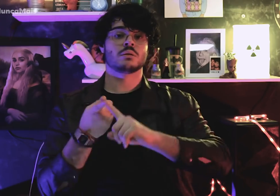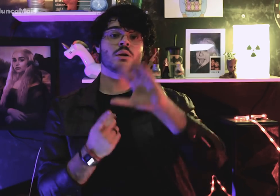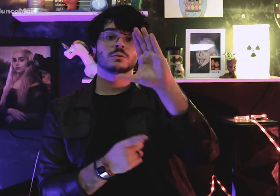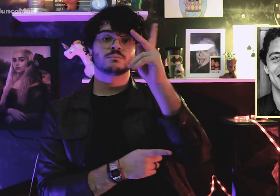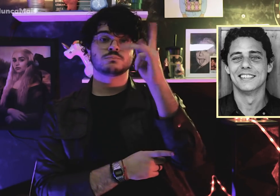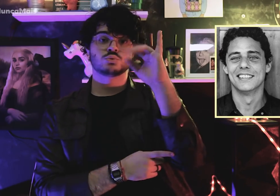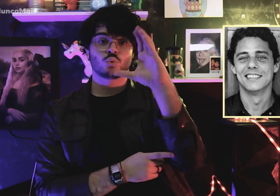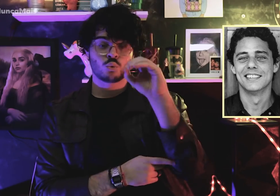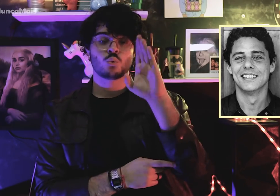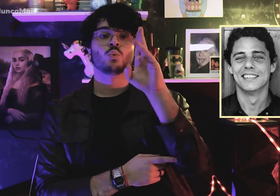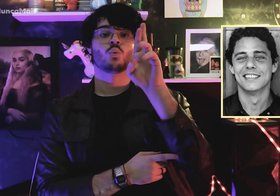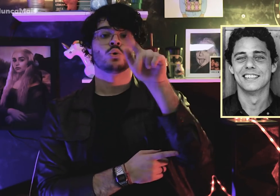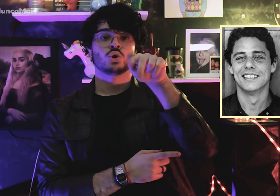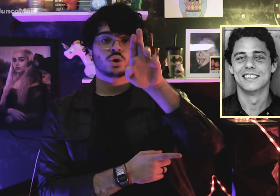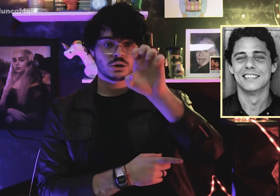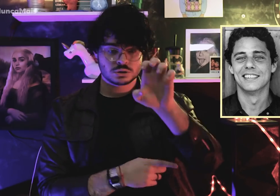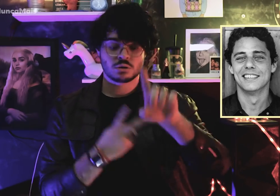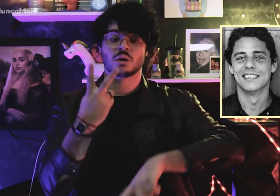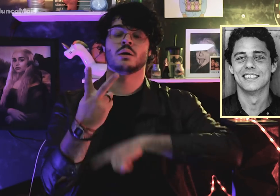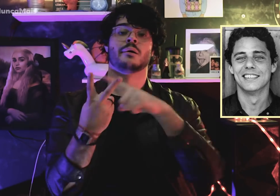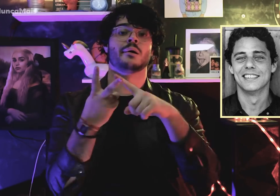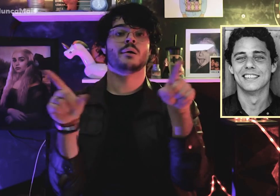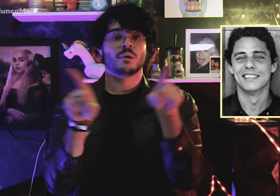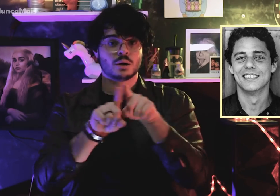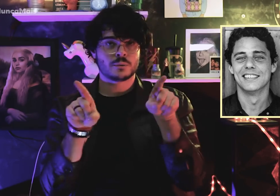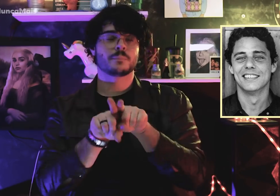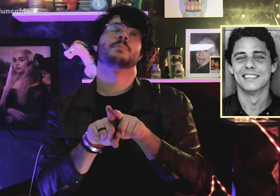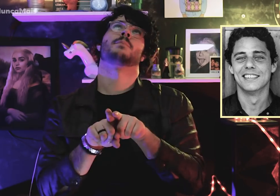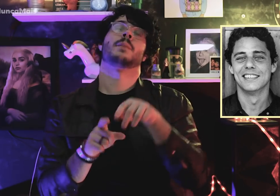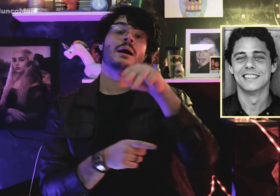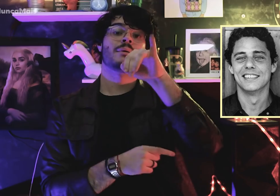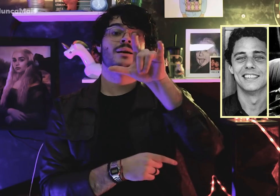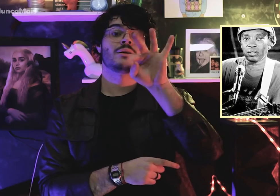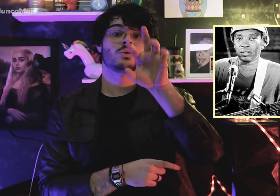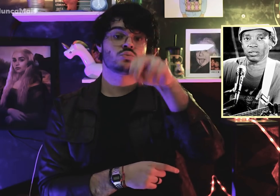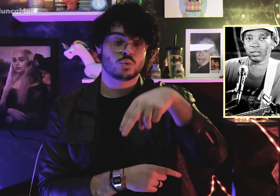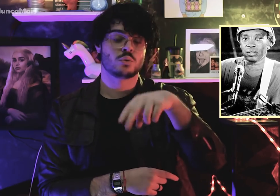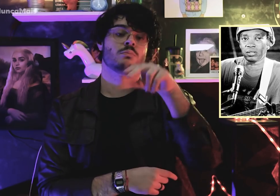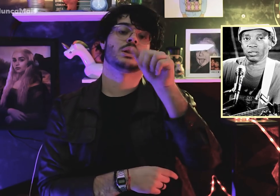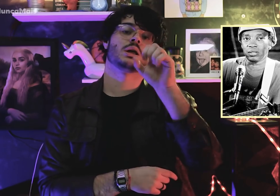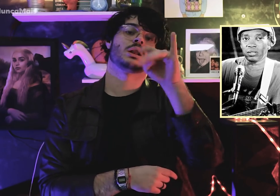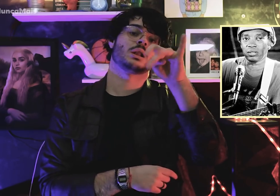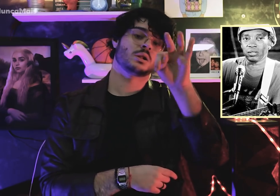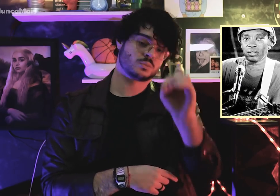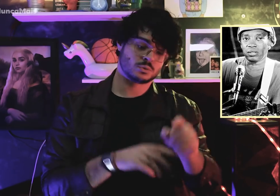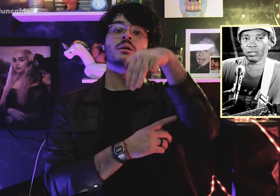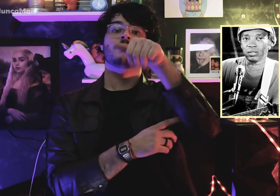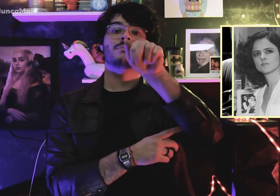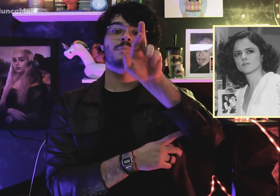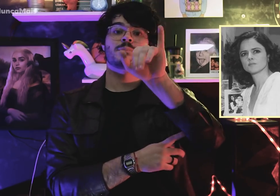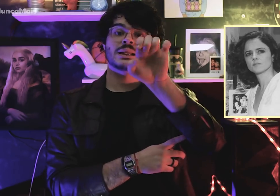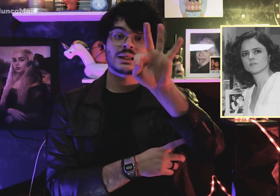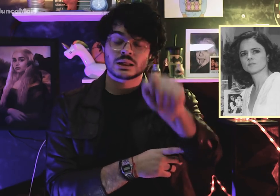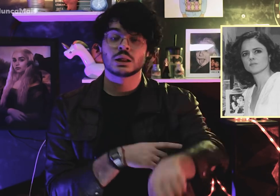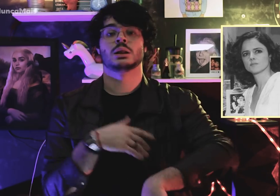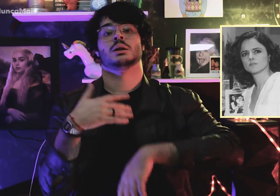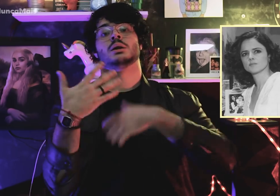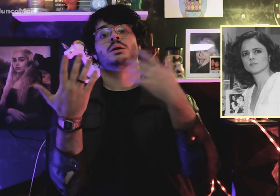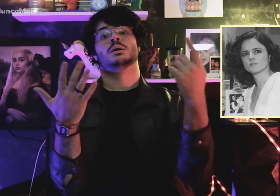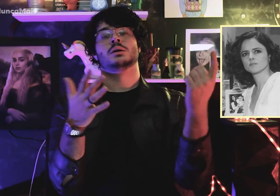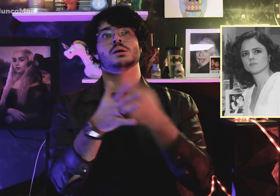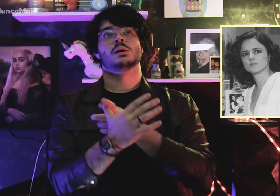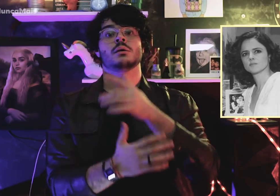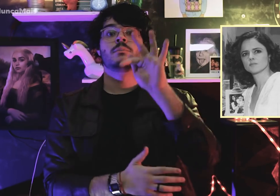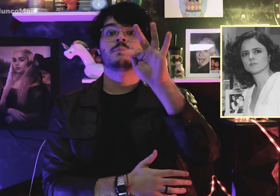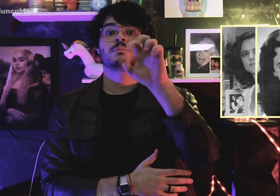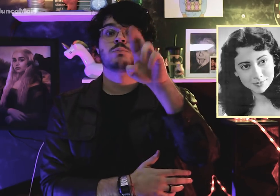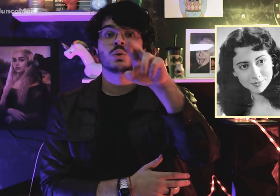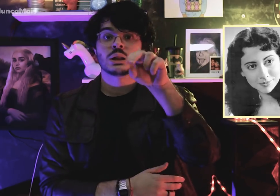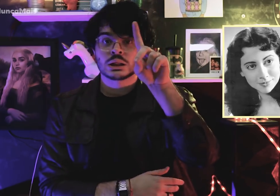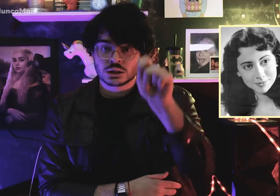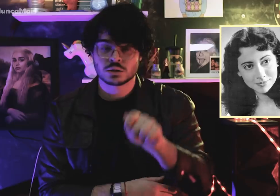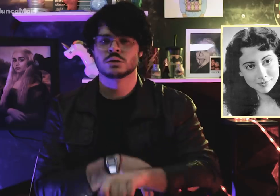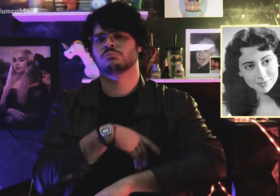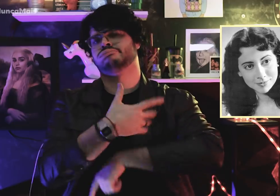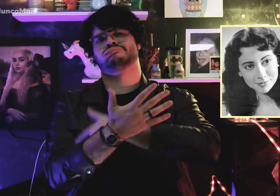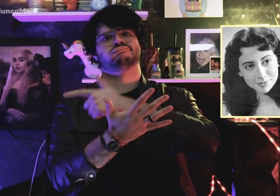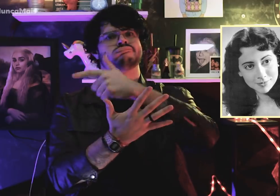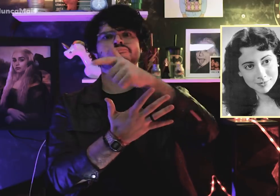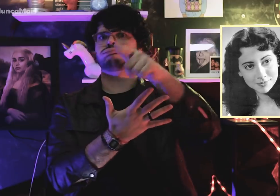Chico Buarque, Milton Nascimento, Marieta Severo, Fernanda Montenegro e muitos outros.